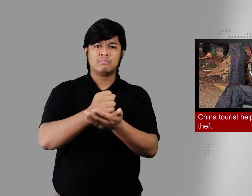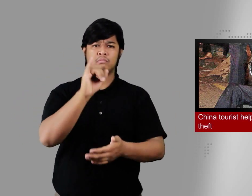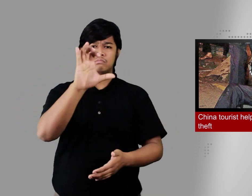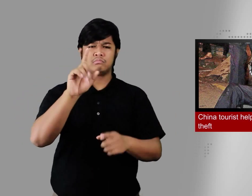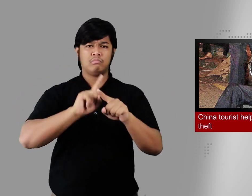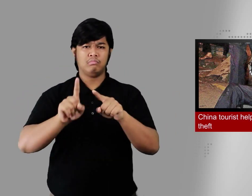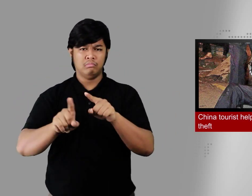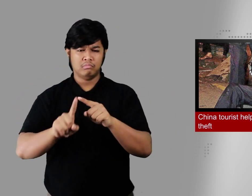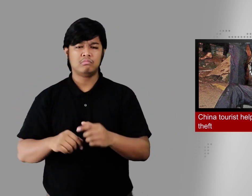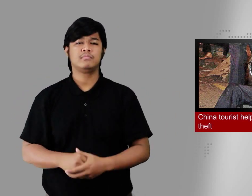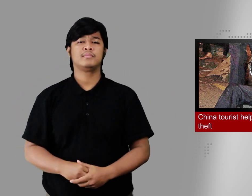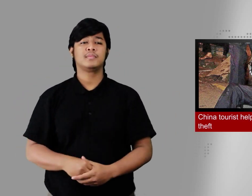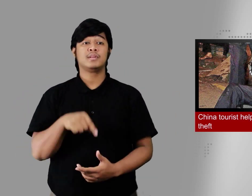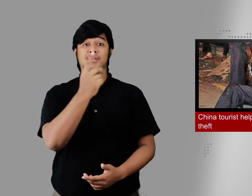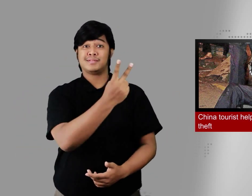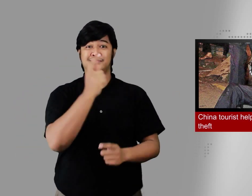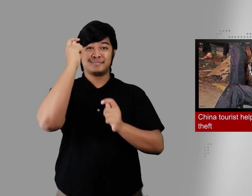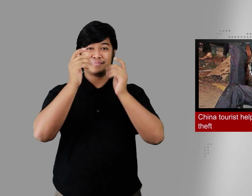Dalam beg tangan itu mengandungi buku passport, kad pengenalan dan lain-lain barang berharga.